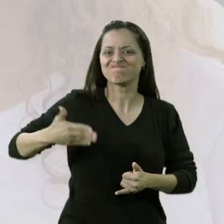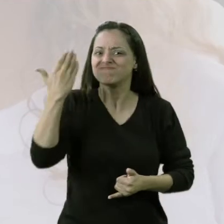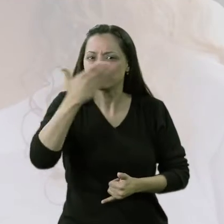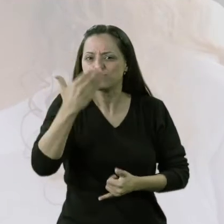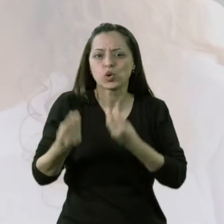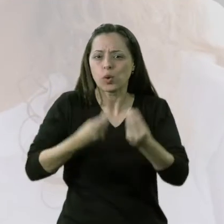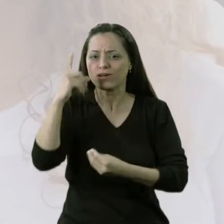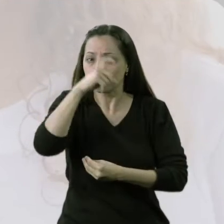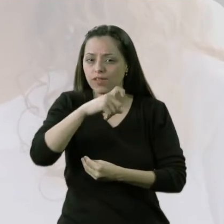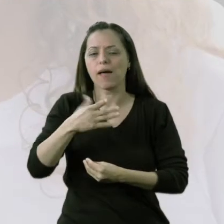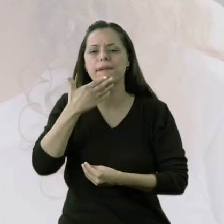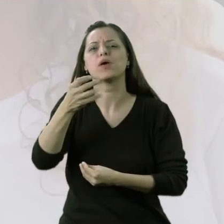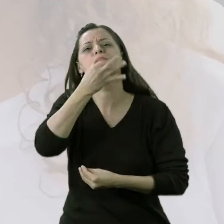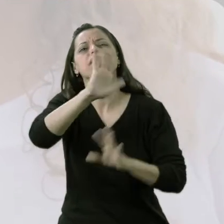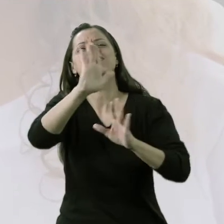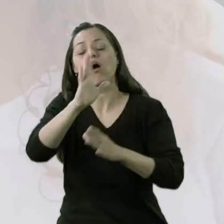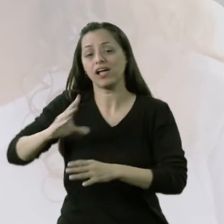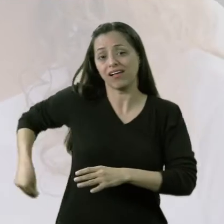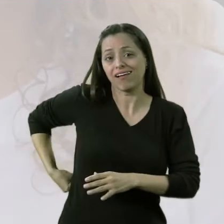Então como a gente vai fazer? Eles mesmos falaram